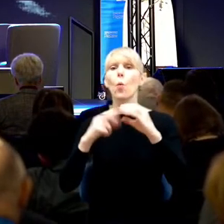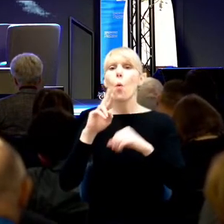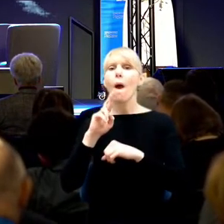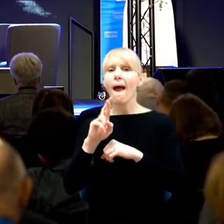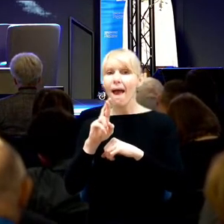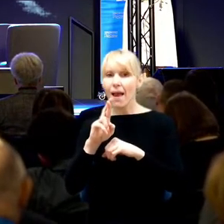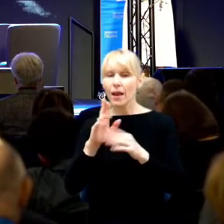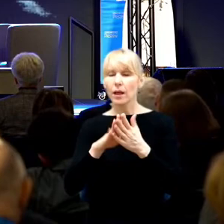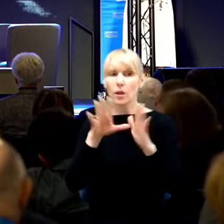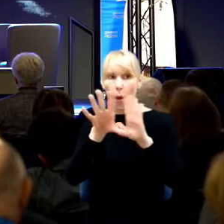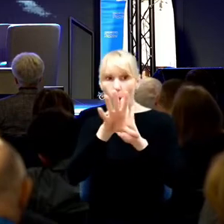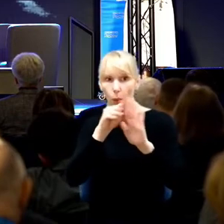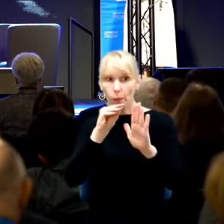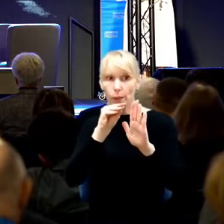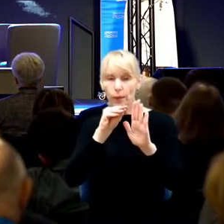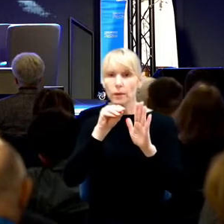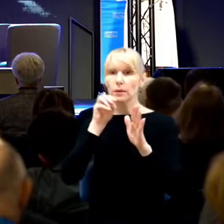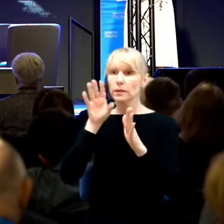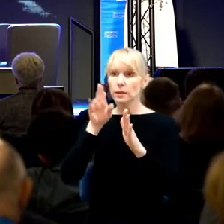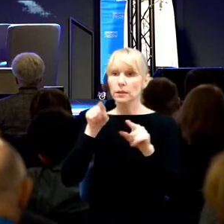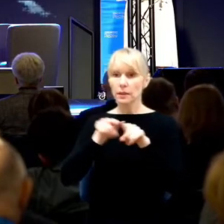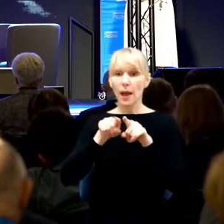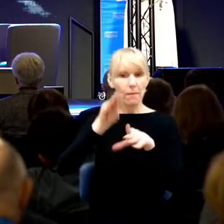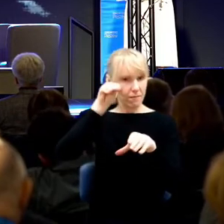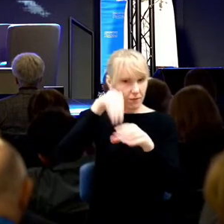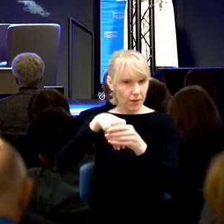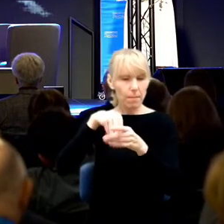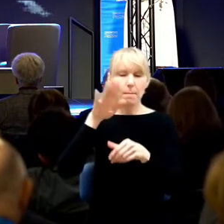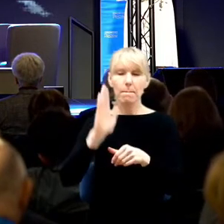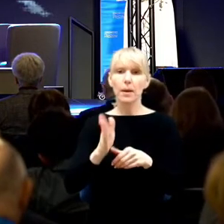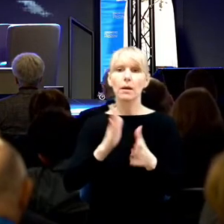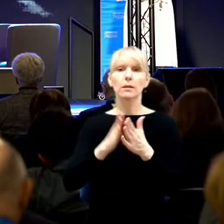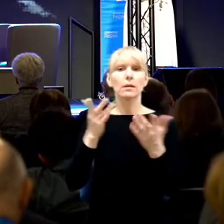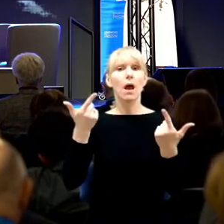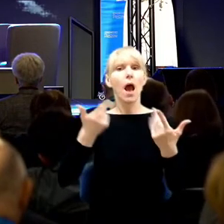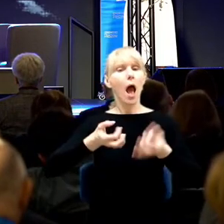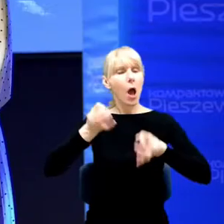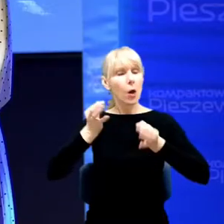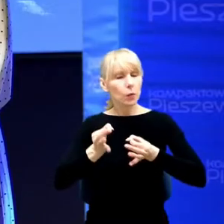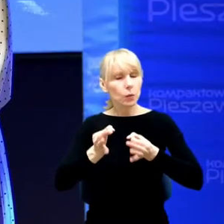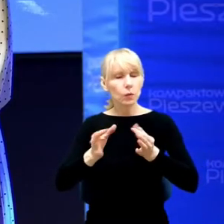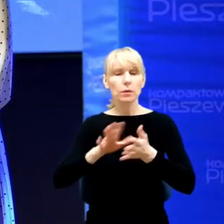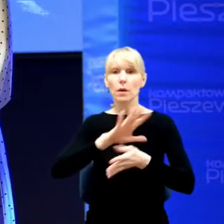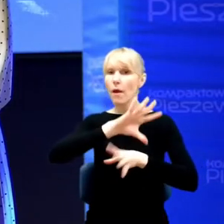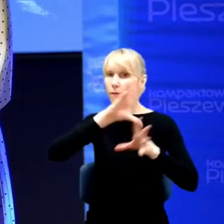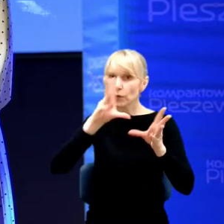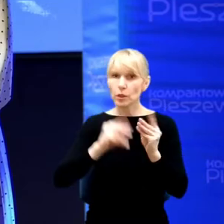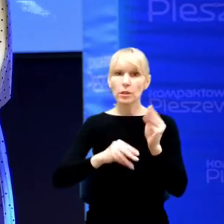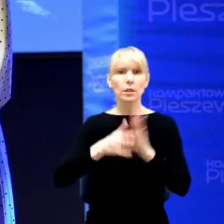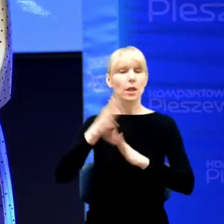Tam będziemy na bieżąco zamieszczać wszystkie informacje z konferencji, zdjęcia, filmy.